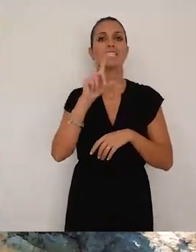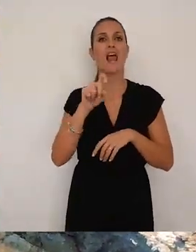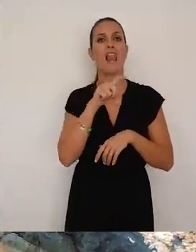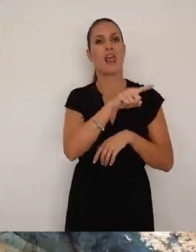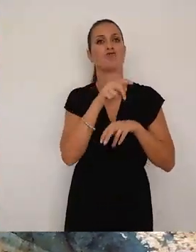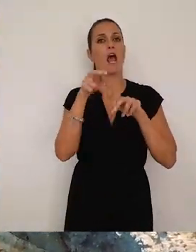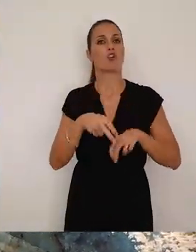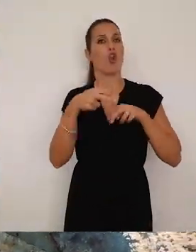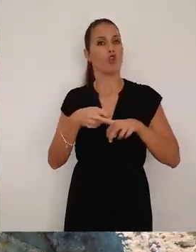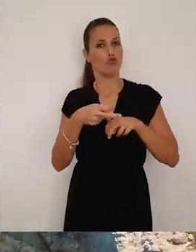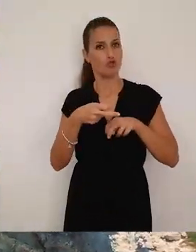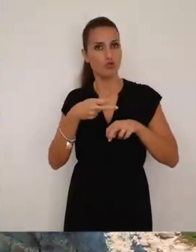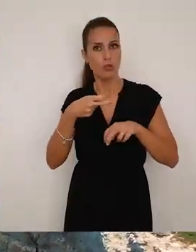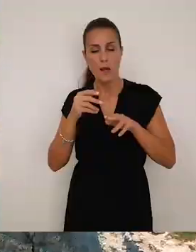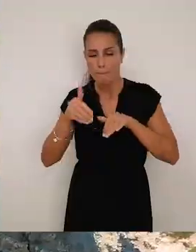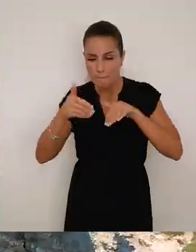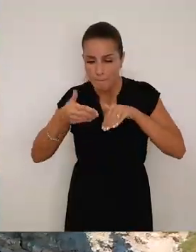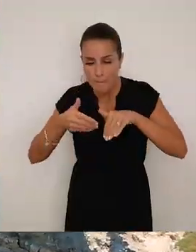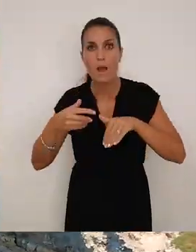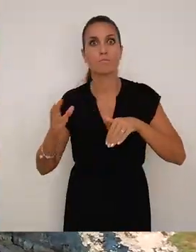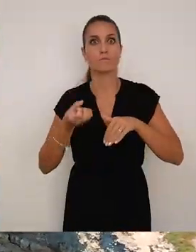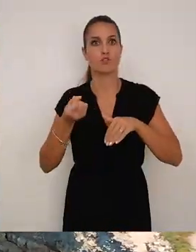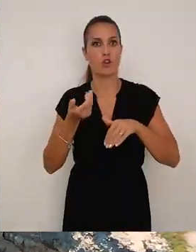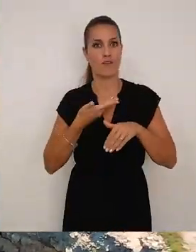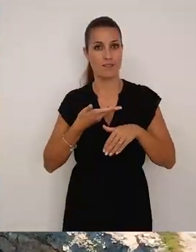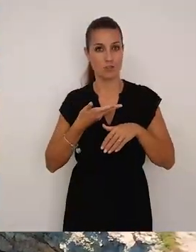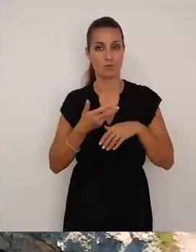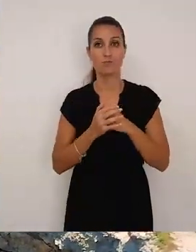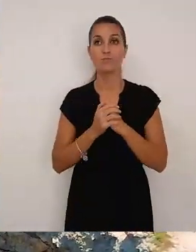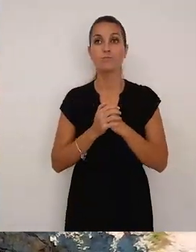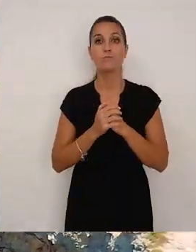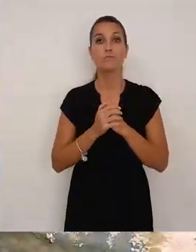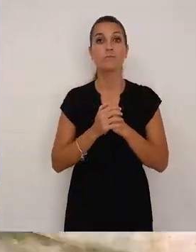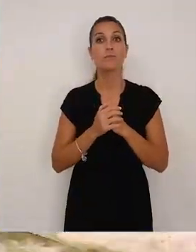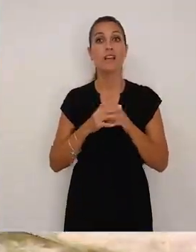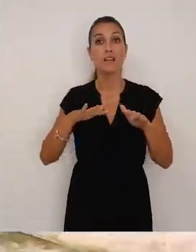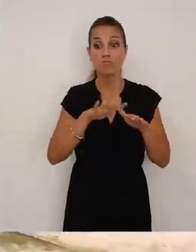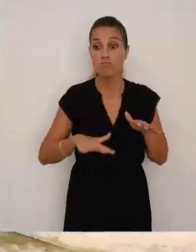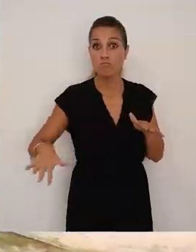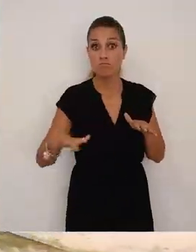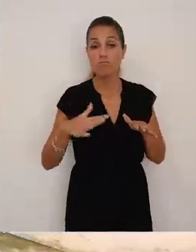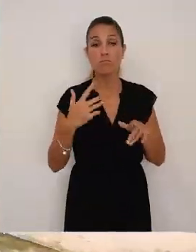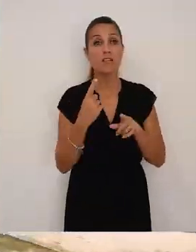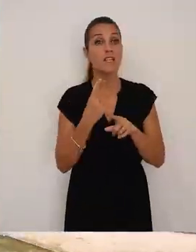dell’Università di Lecce. In questa zona doveva sorgere un insediamento